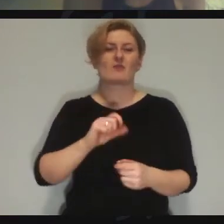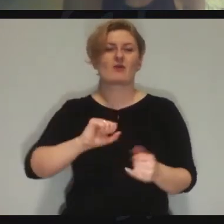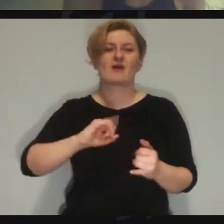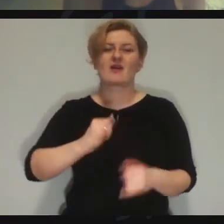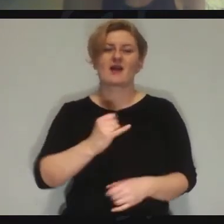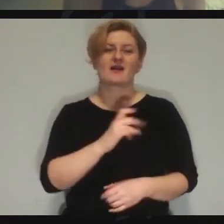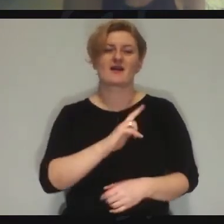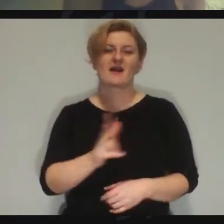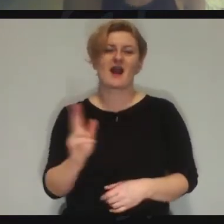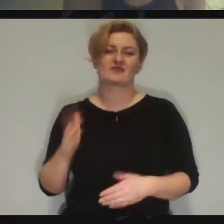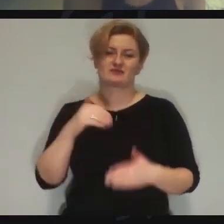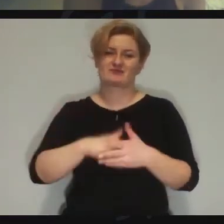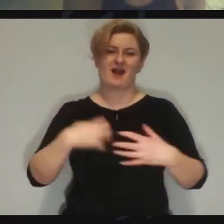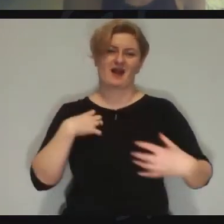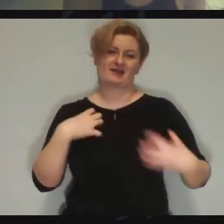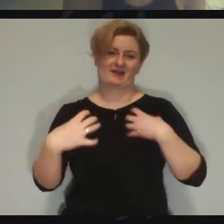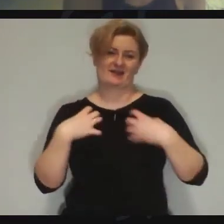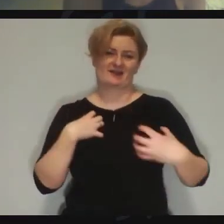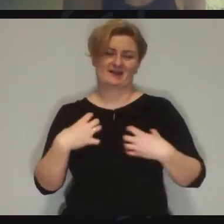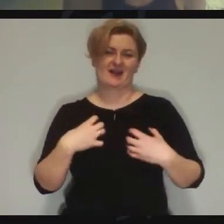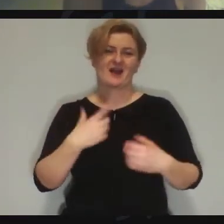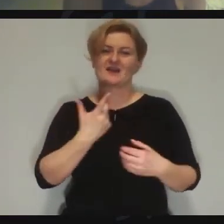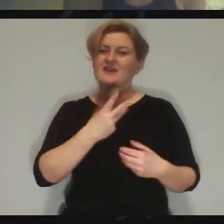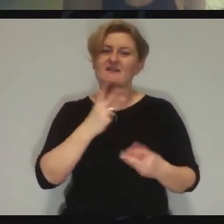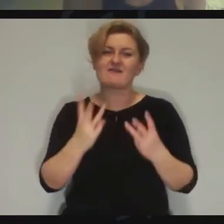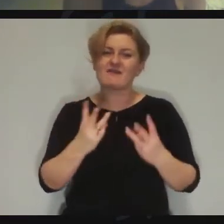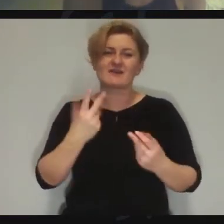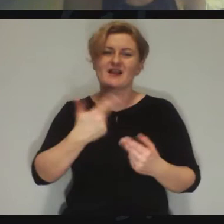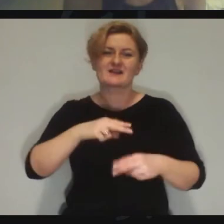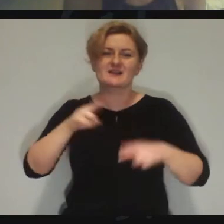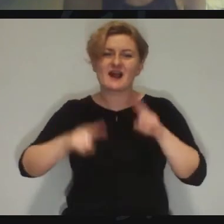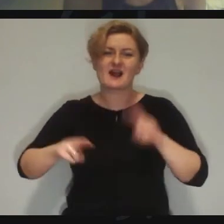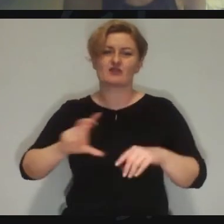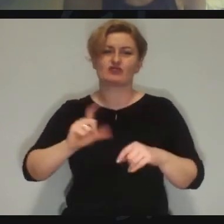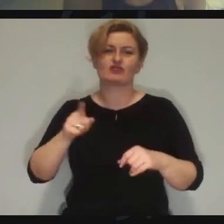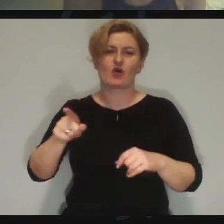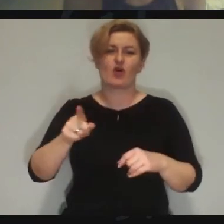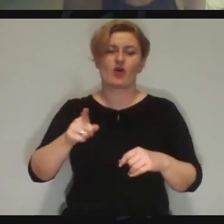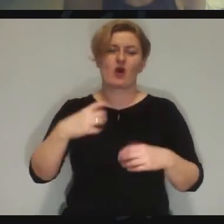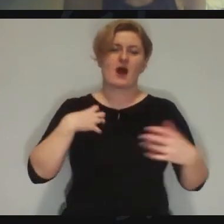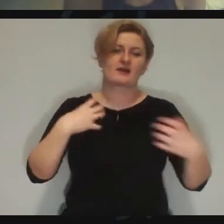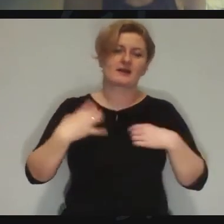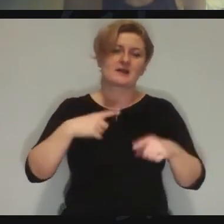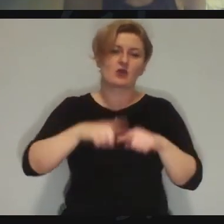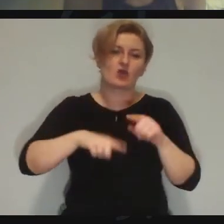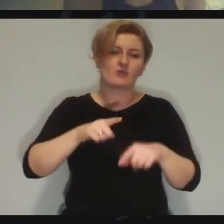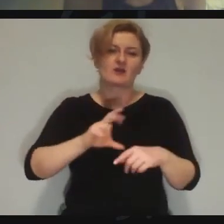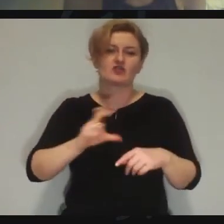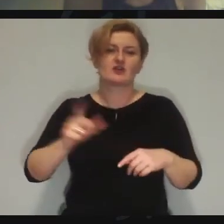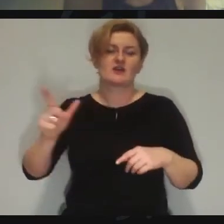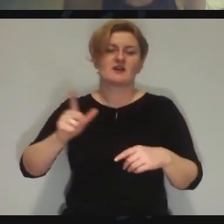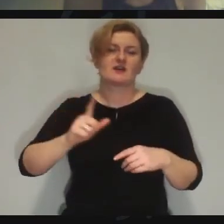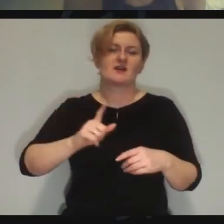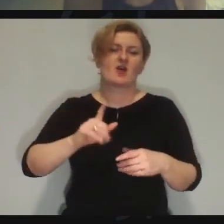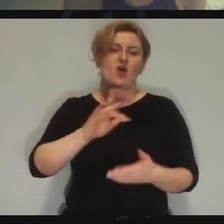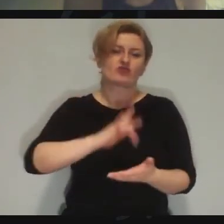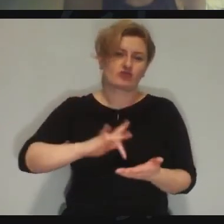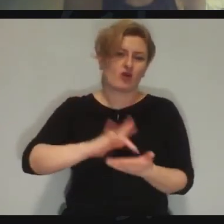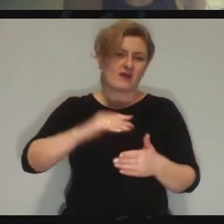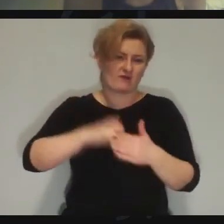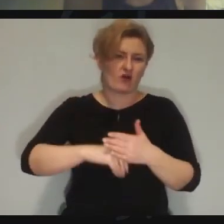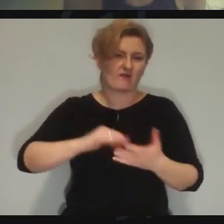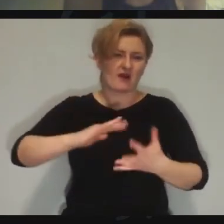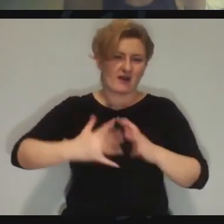Niezależnie czy to jest resocjalizacja, to są procesy twórcze, emocje są niesamowite.